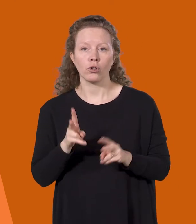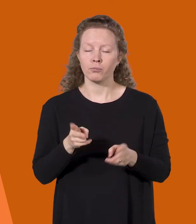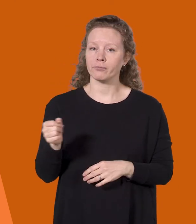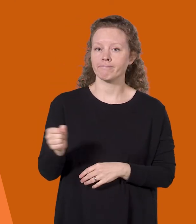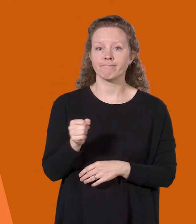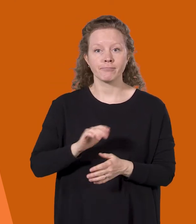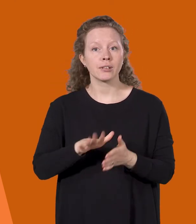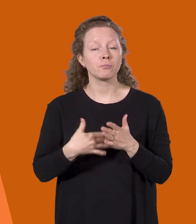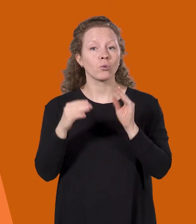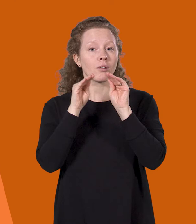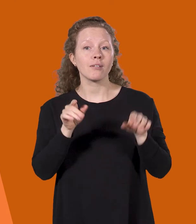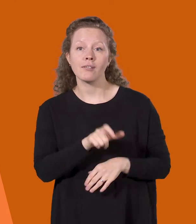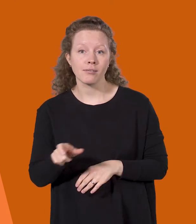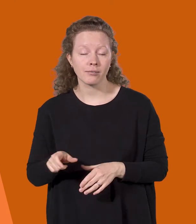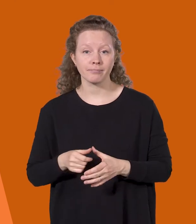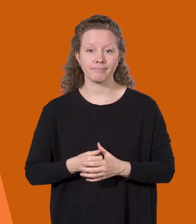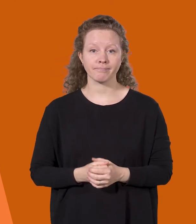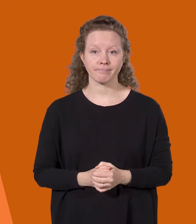och för att anställa teckenspråkiga lärare.